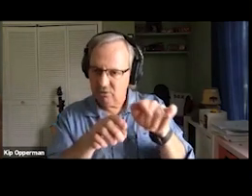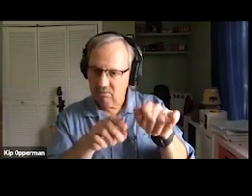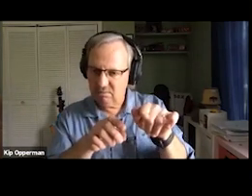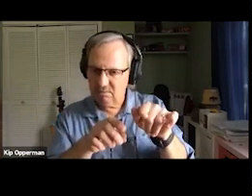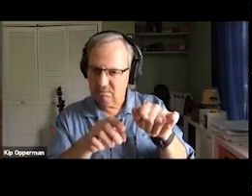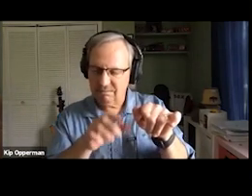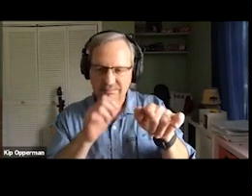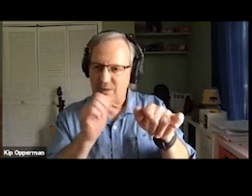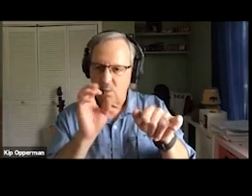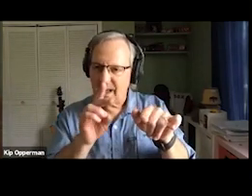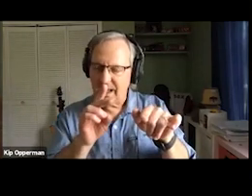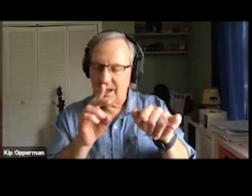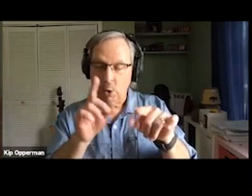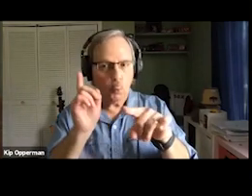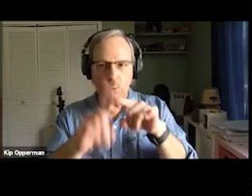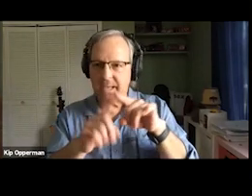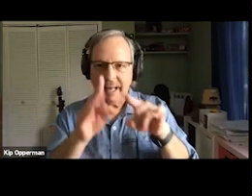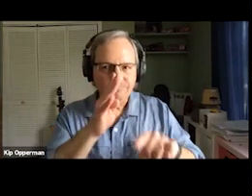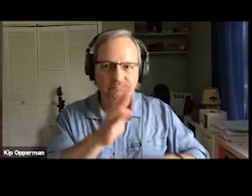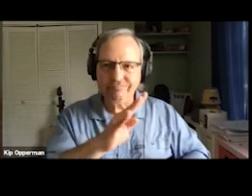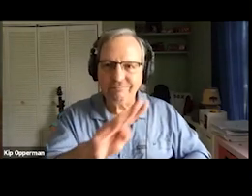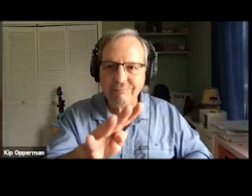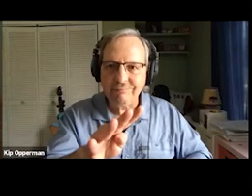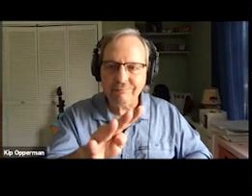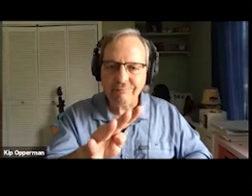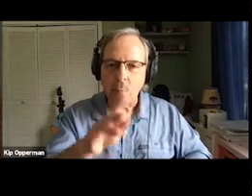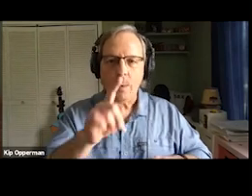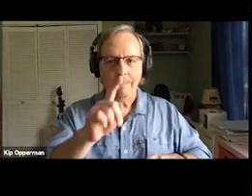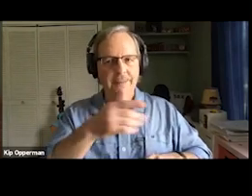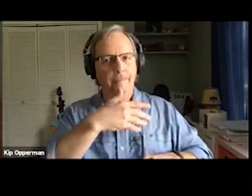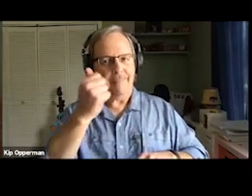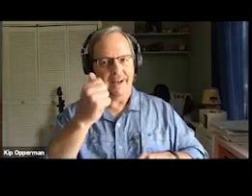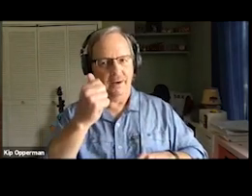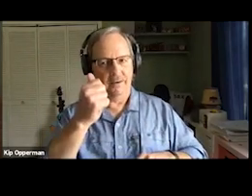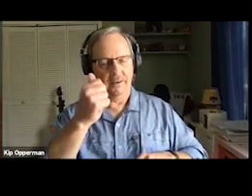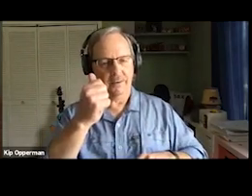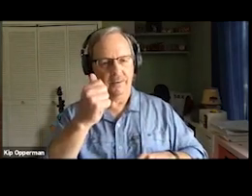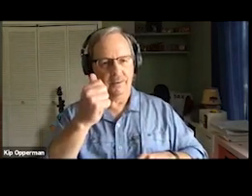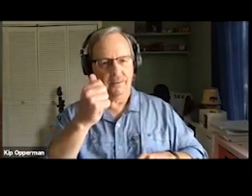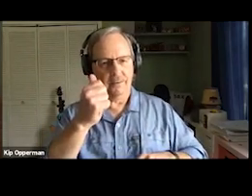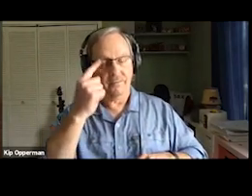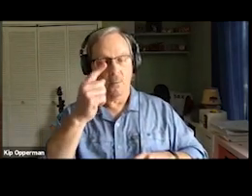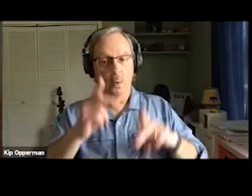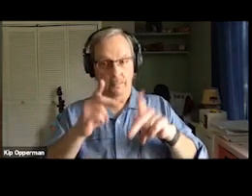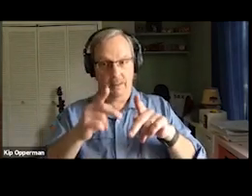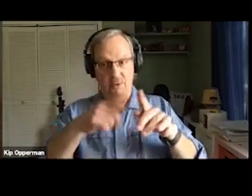y no se puede ignorar. Y debemos hacerlo mejor por el bien de nuestros semejantes.